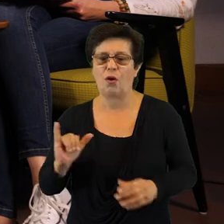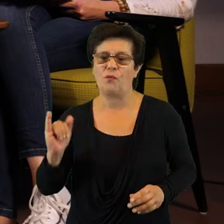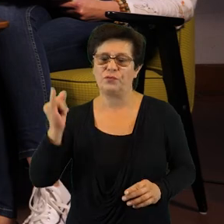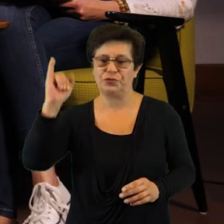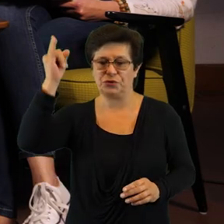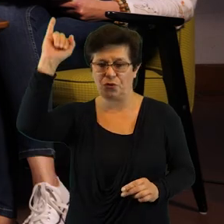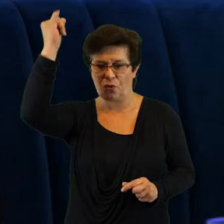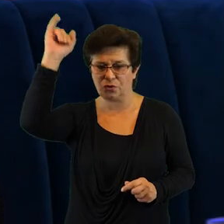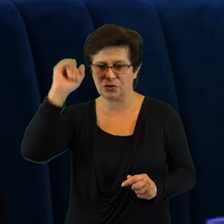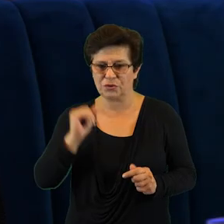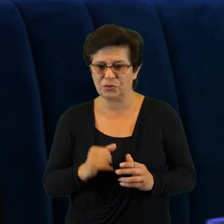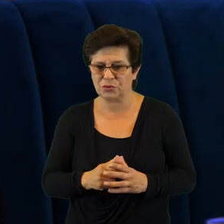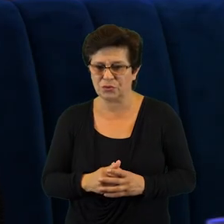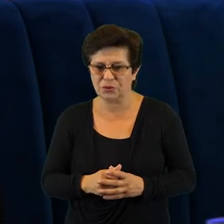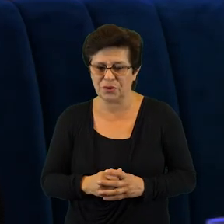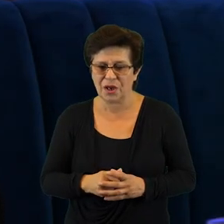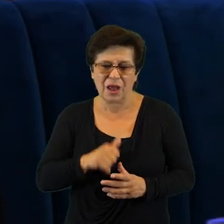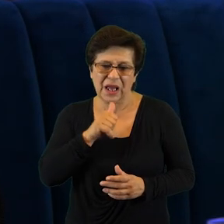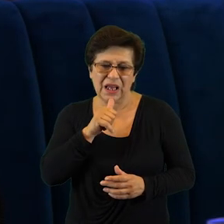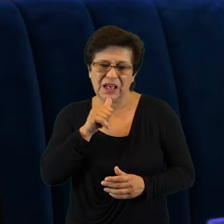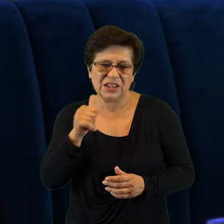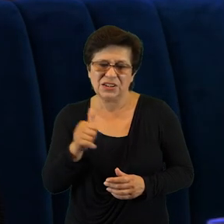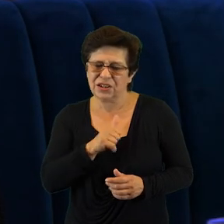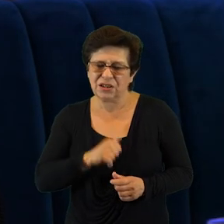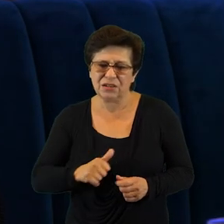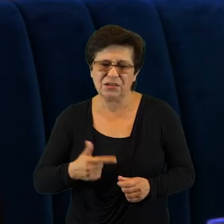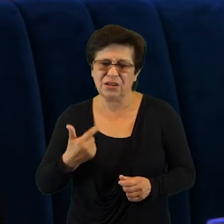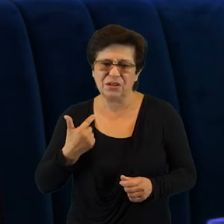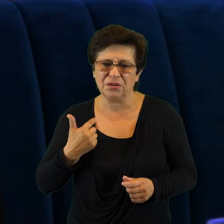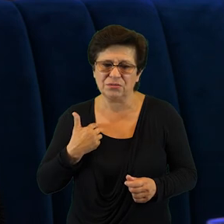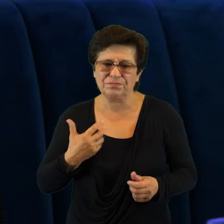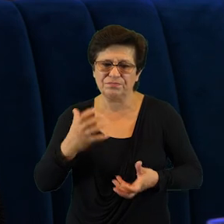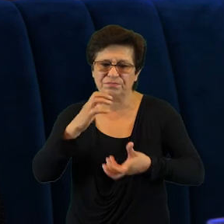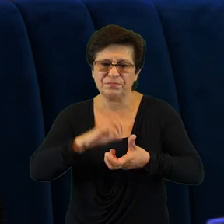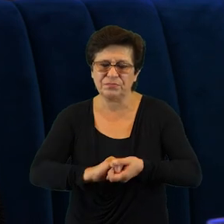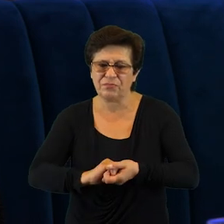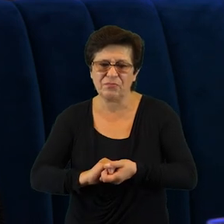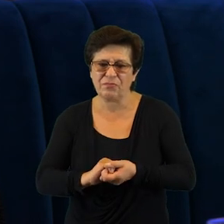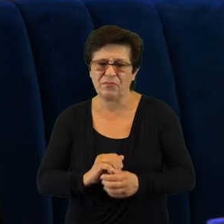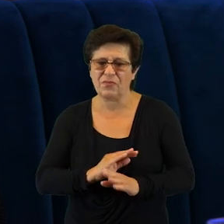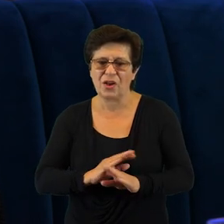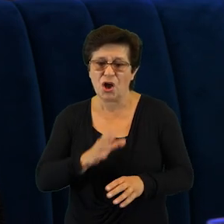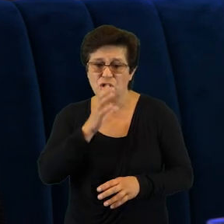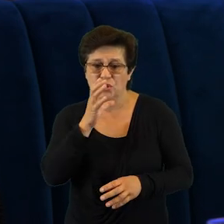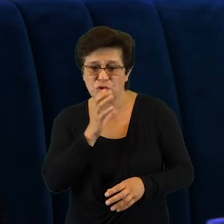I nigdy tam nie doszło do pojednania. O tyle, o ile Słonimski spotykał się z Wierzyńskim